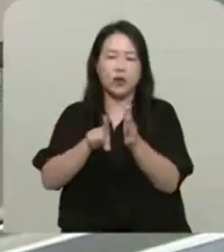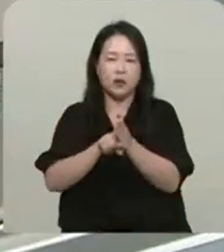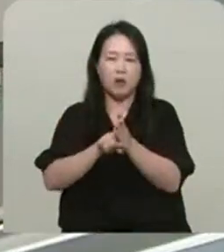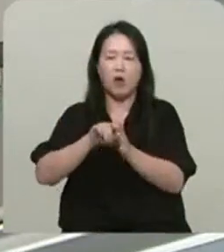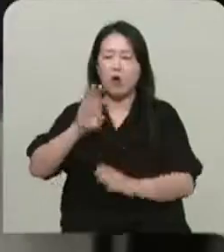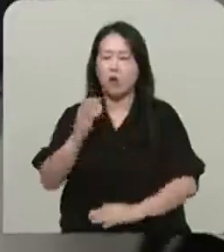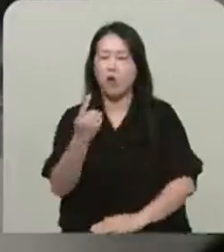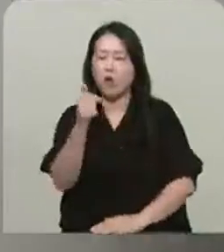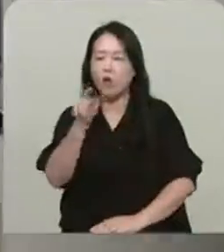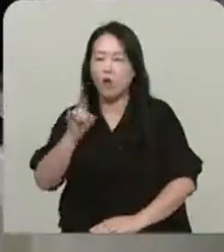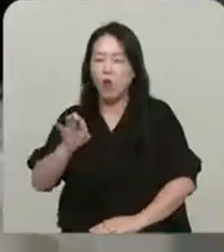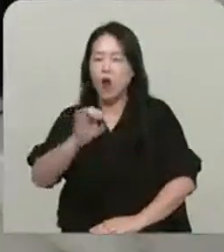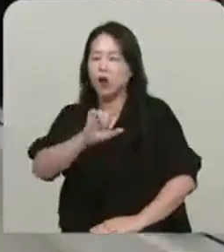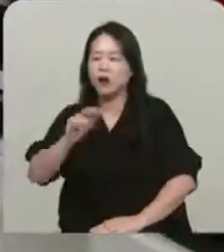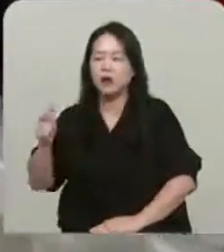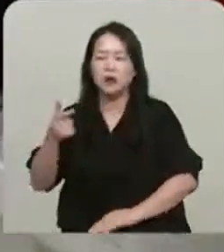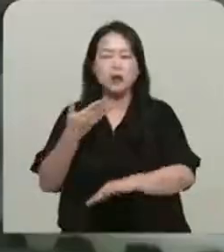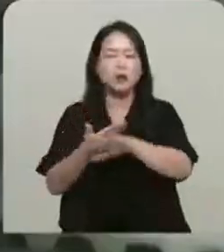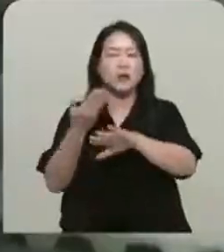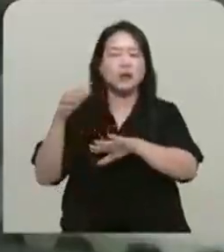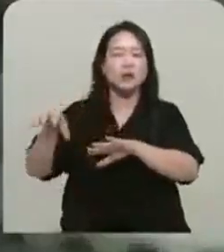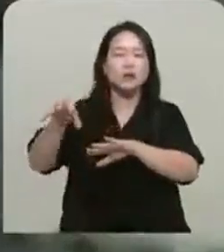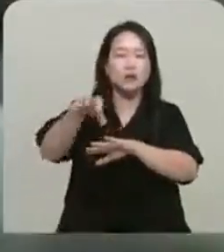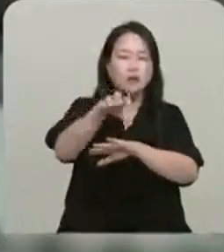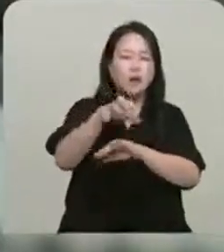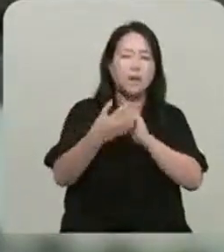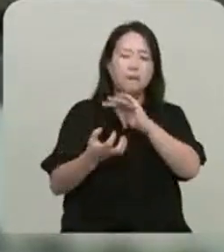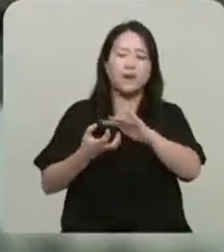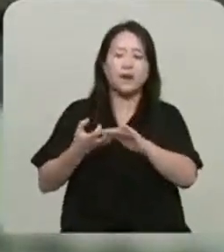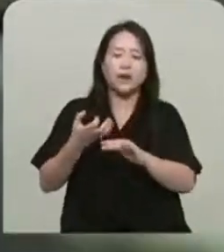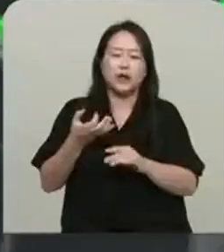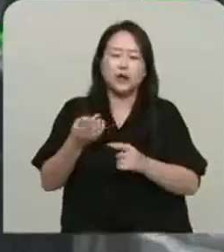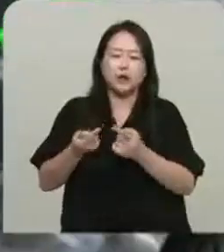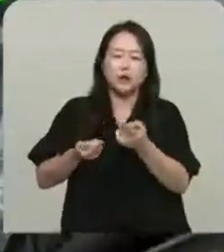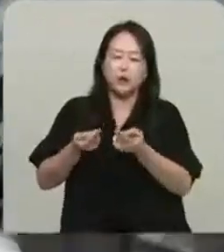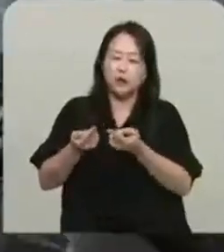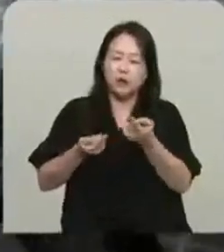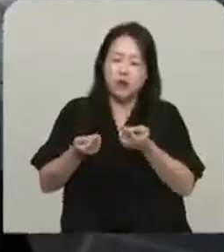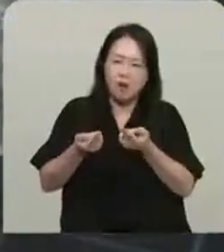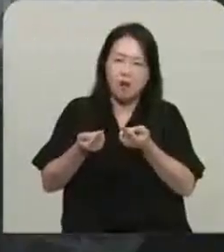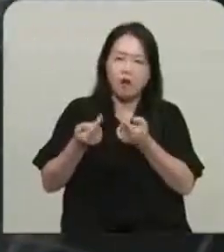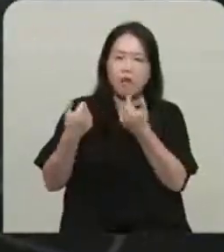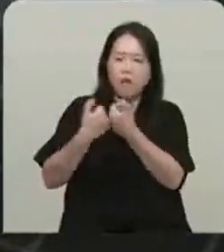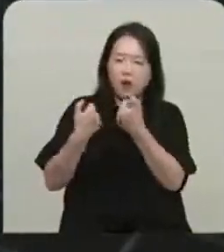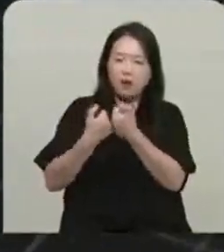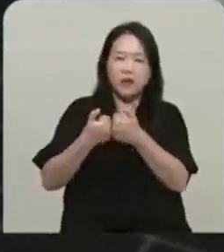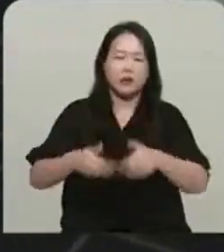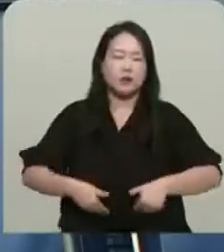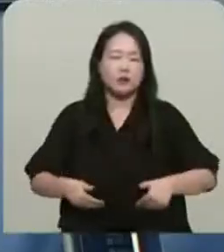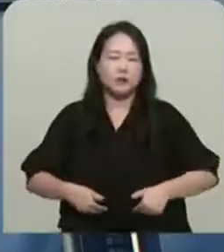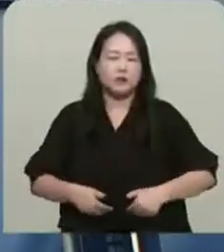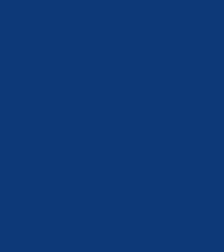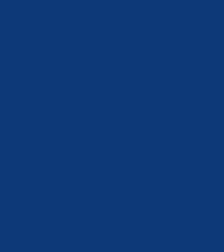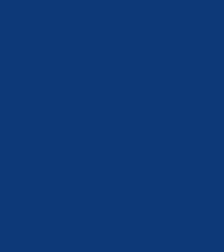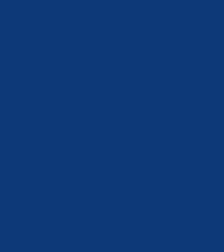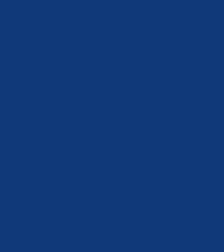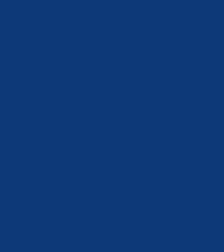단지로 지정된 다른 지역과의 사전 조율도 필요합니다. kbs 뉴스 조경모입니다.